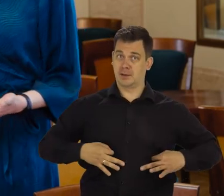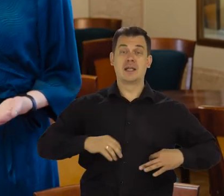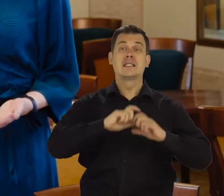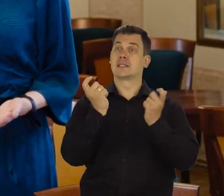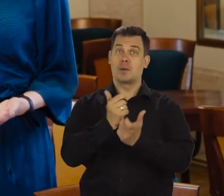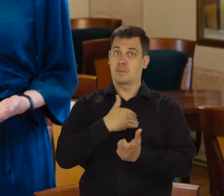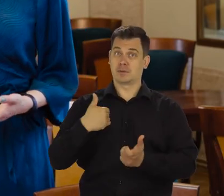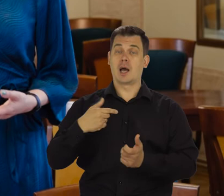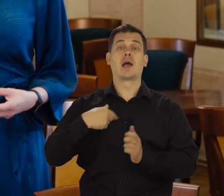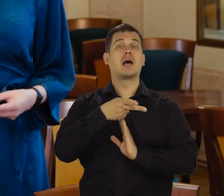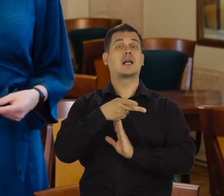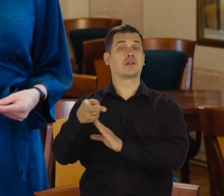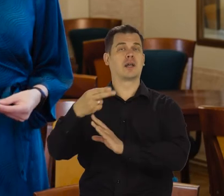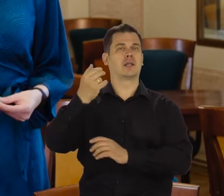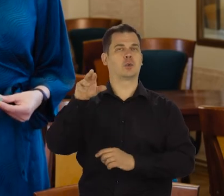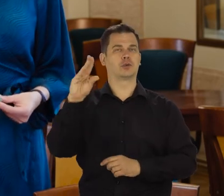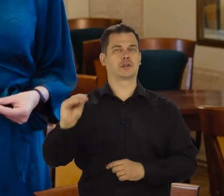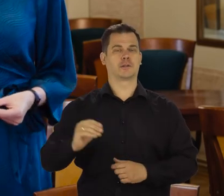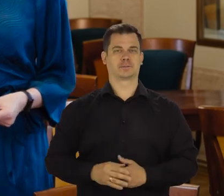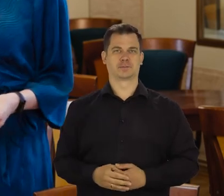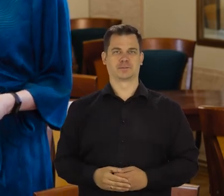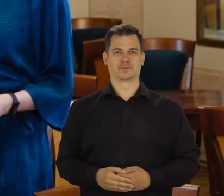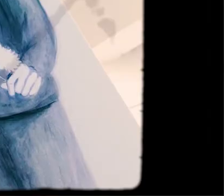„Droga Pani, mnie zna cała Polska, a ja reżyseruję Nitusz”.